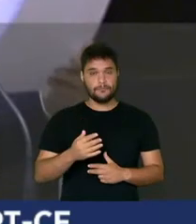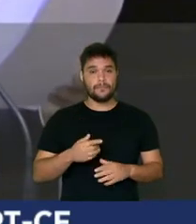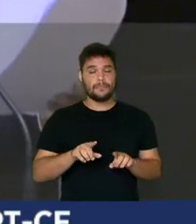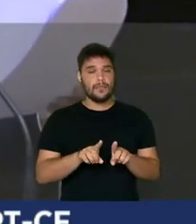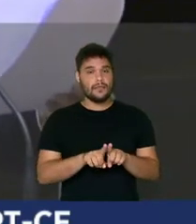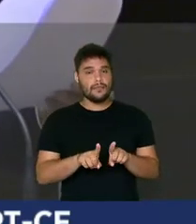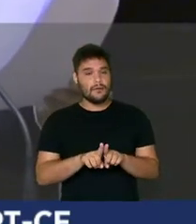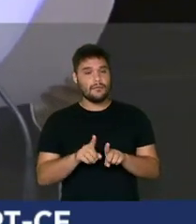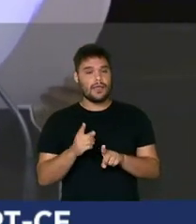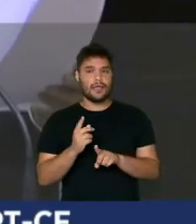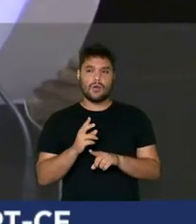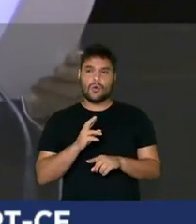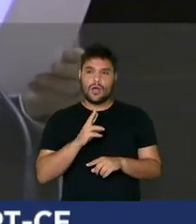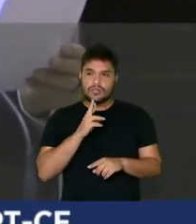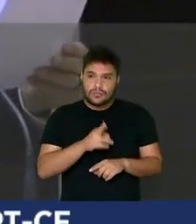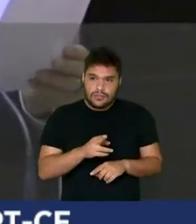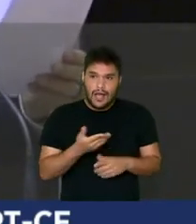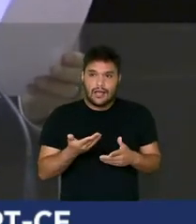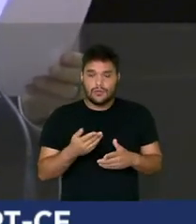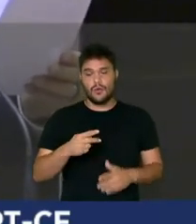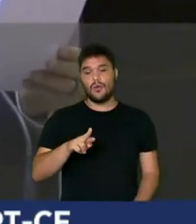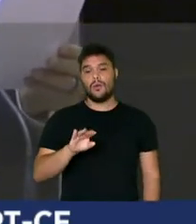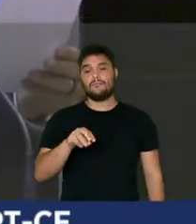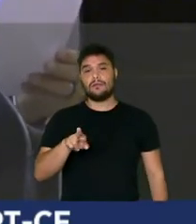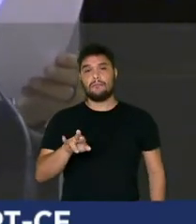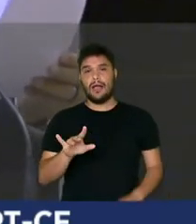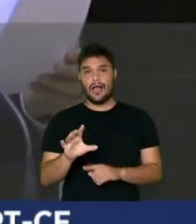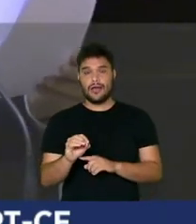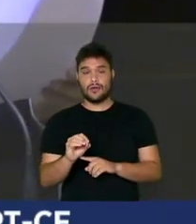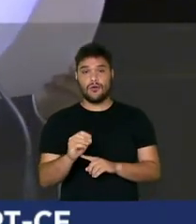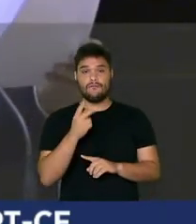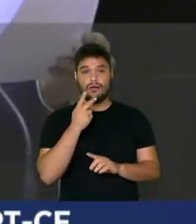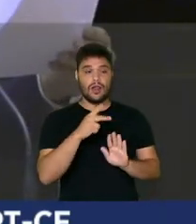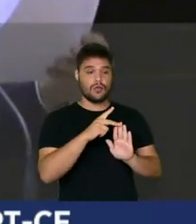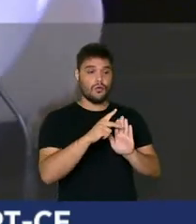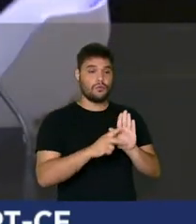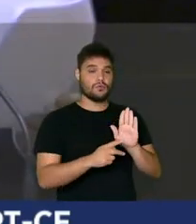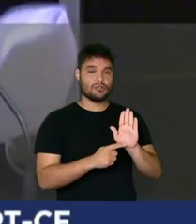EXECUTIVO FEDERAL. QUANTO AO OBSERVÂNCIA DO RESULTADO PRIMÁRIO QUE RESSALVA-SE QUE O PROJETO PROPÕE ALTERAÇÃO